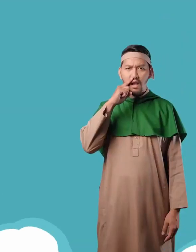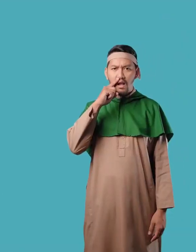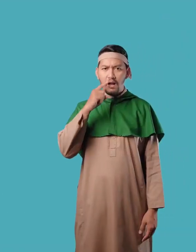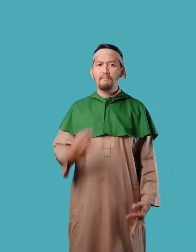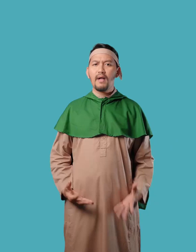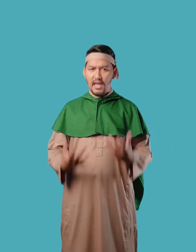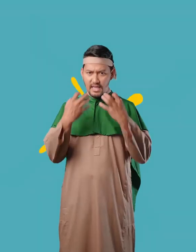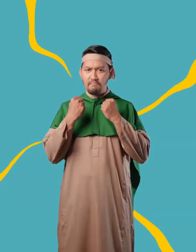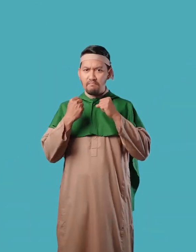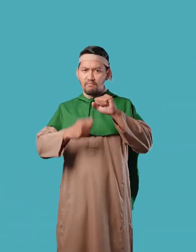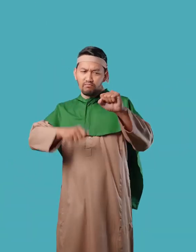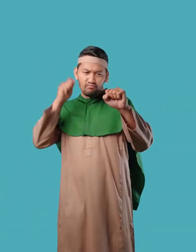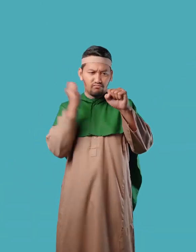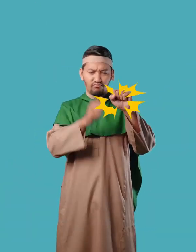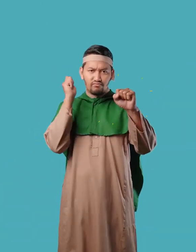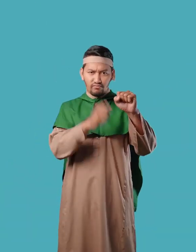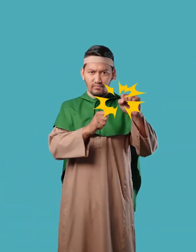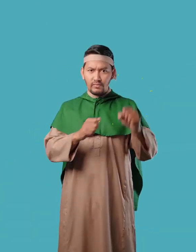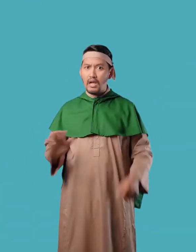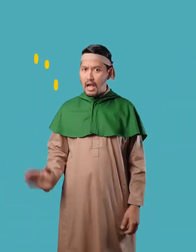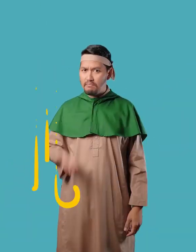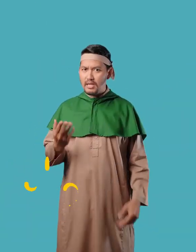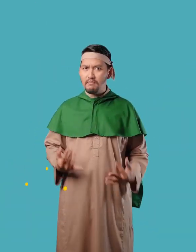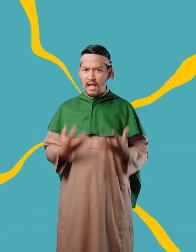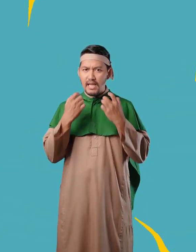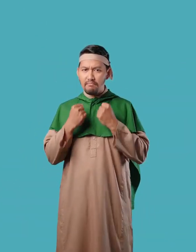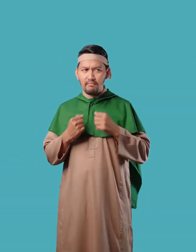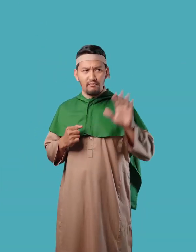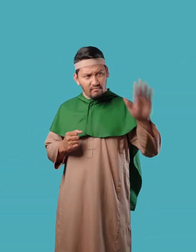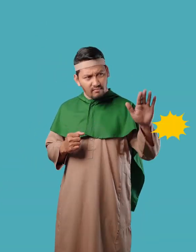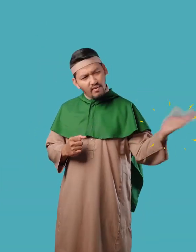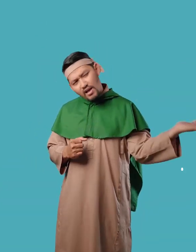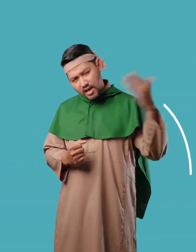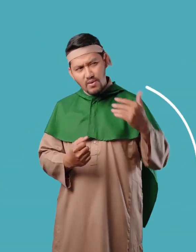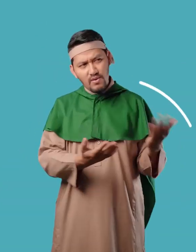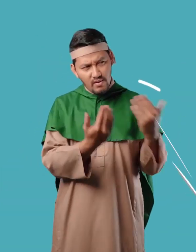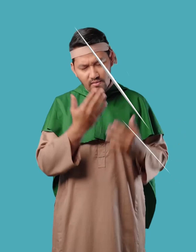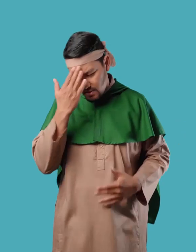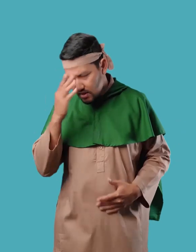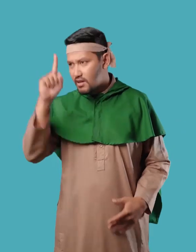Melihat keadaan penduduk Babilonia, Nabi Ibrahim pun mengajak mereka untuk menyembah Allah